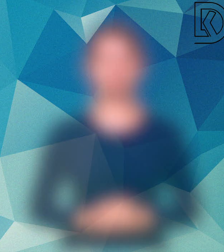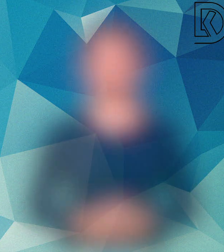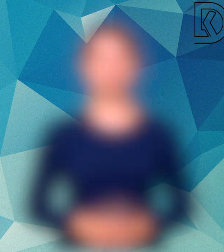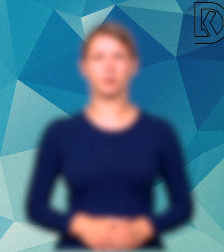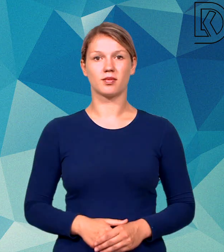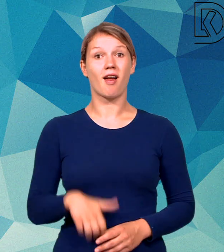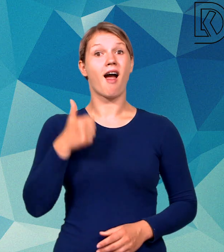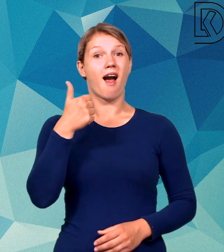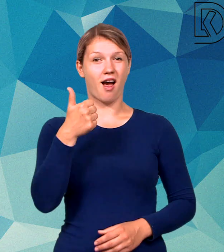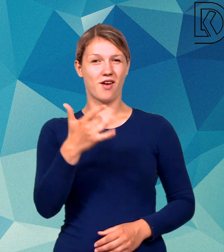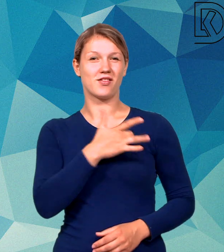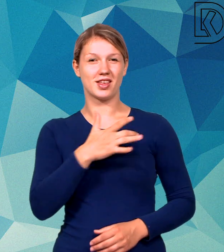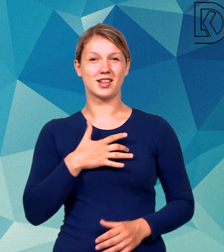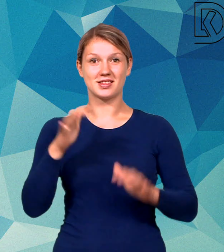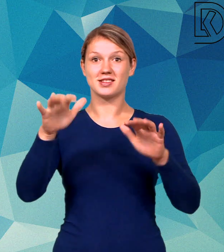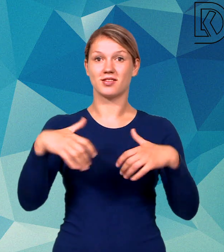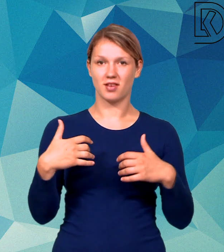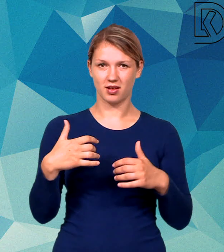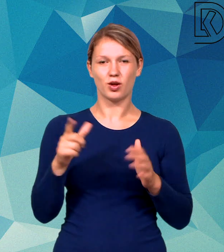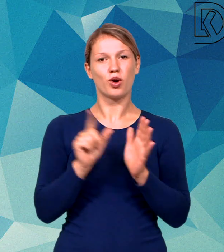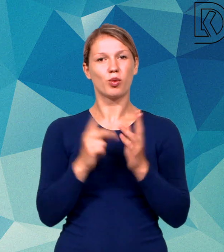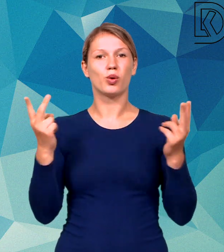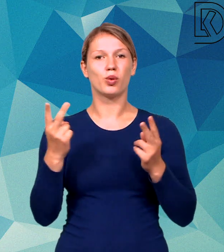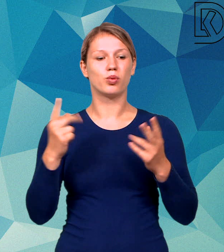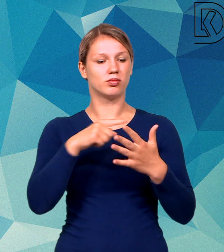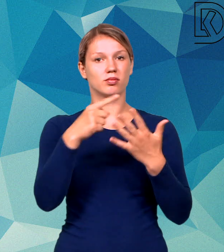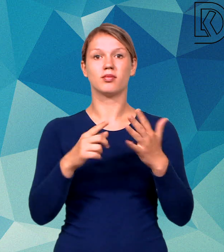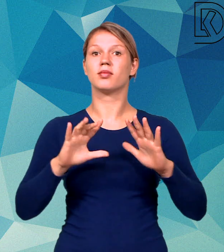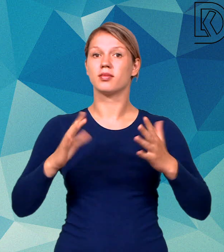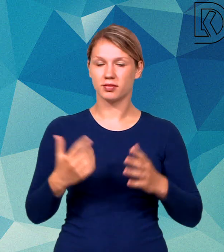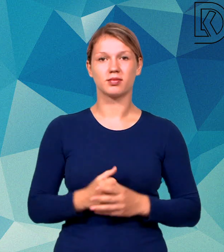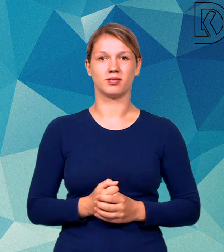Kokie reikalavimai yra svarbūs norint įsivaikinti?